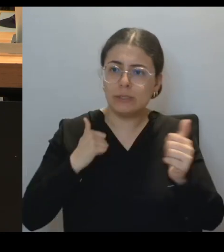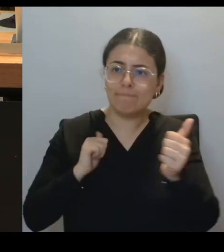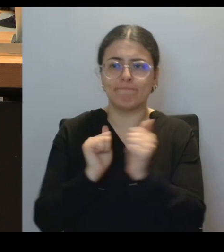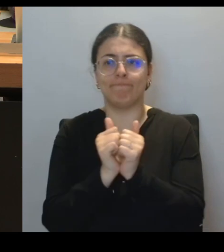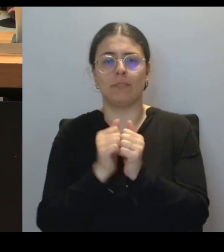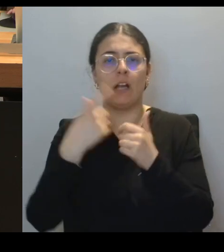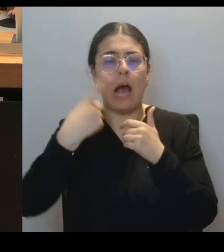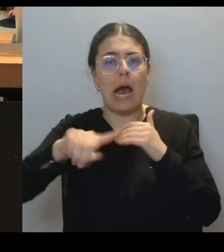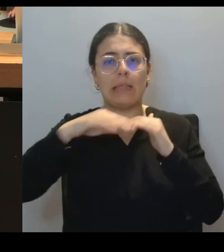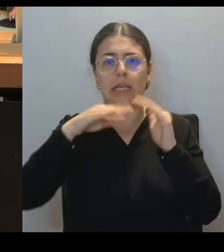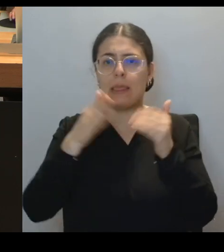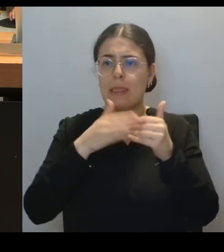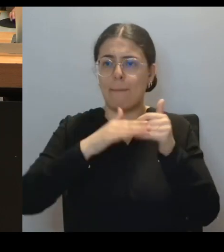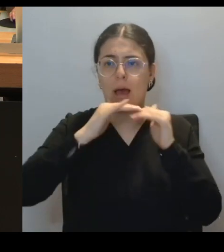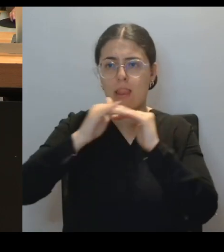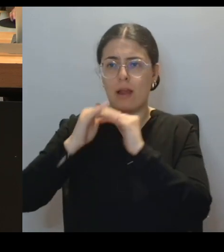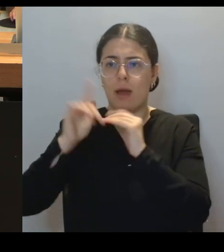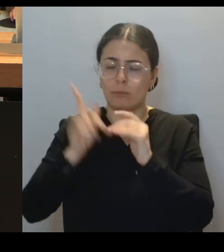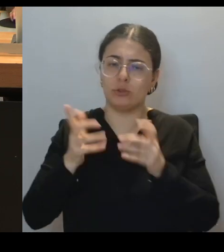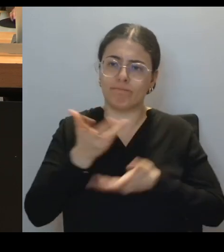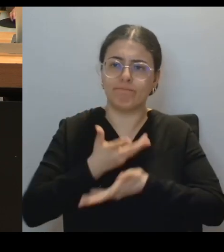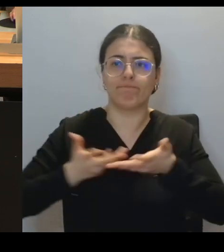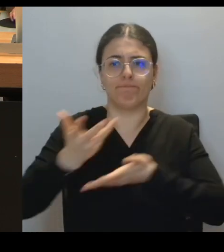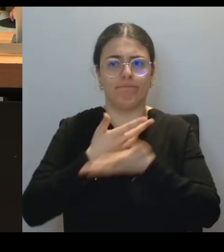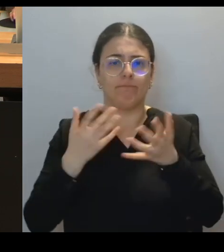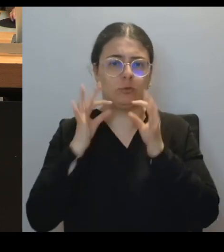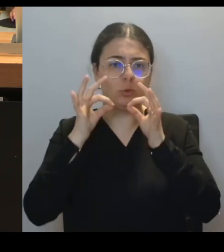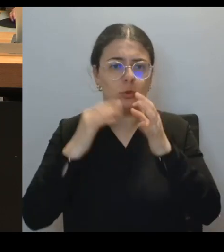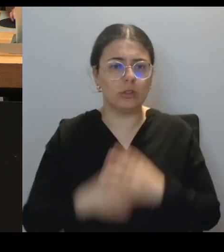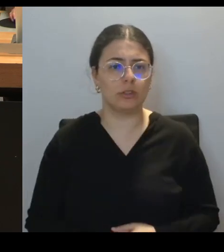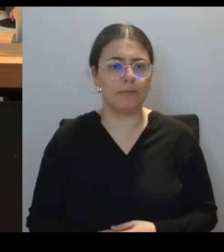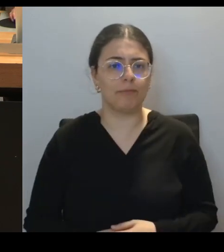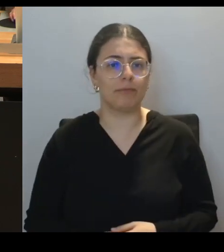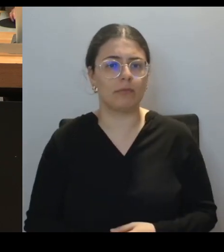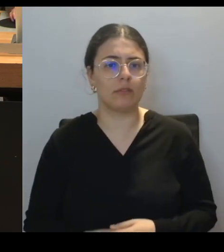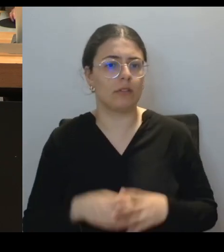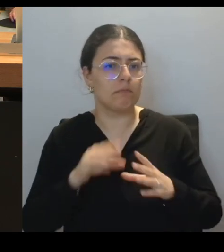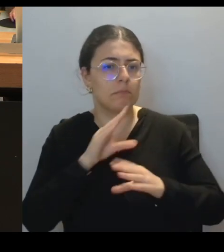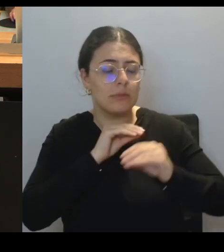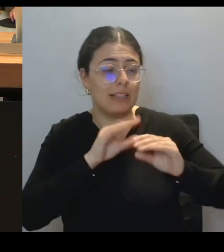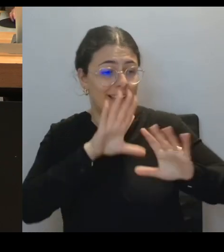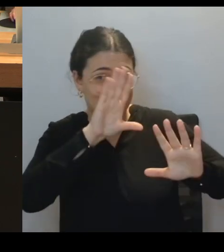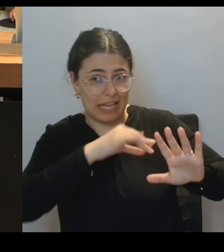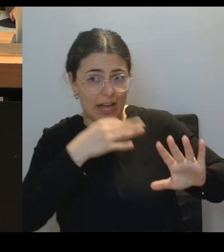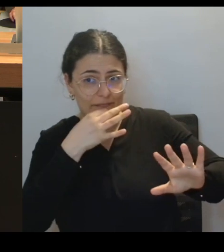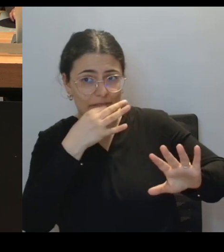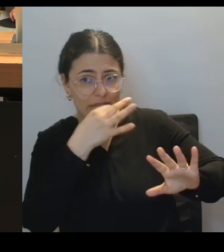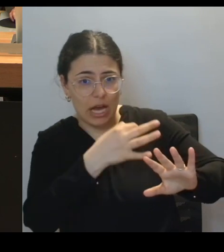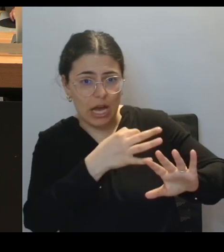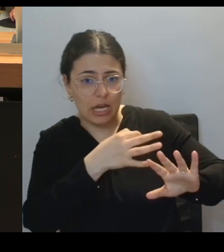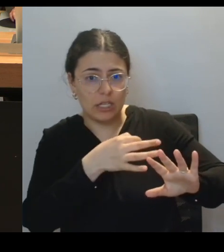Doch, das ist da und es wird auch schon gebaut. Machen Sie sich doch einfach mal kundig. Starten Sie natürlich gerne das Abgeordneten vallendar Vallendar und